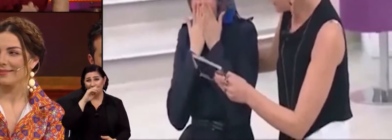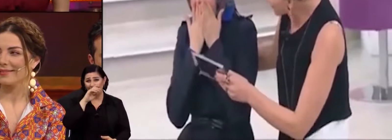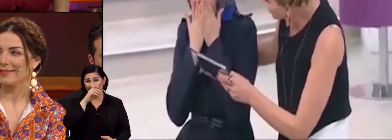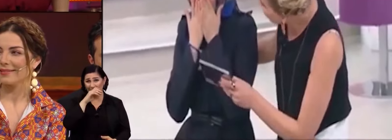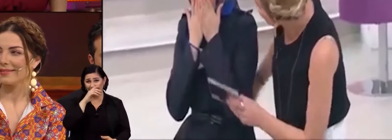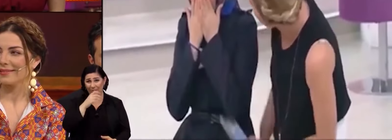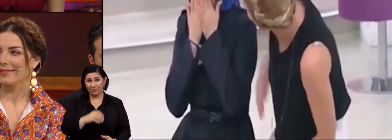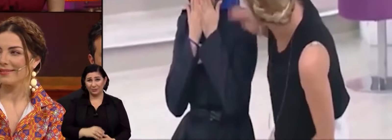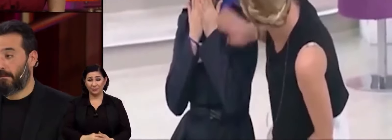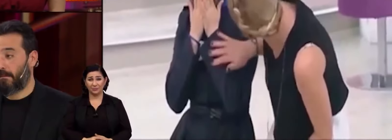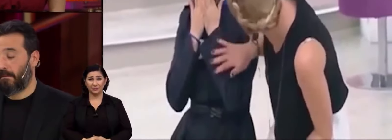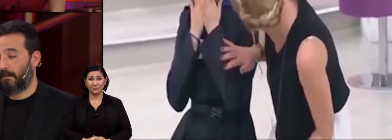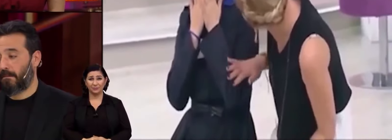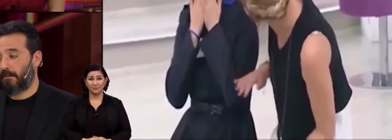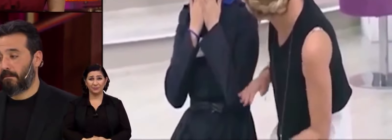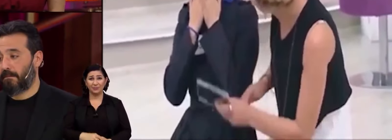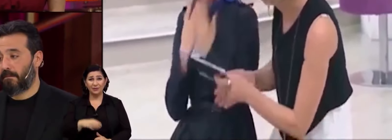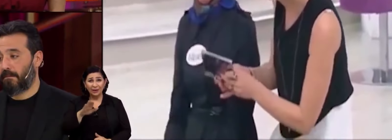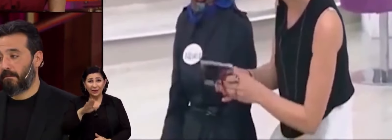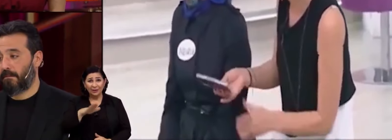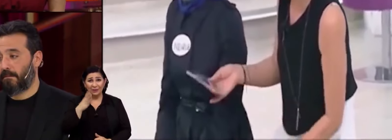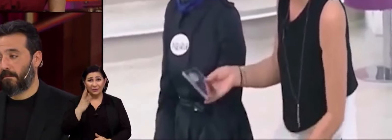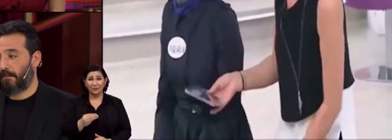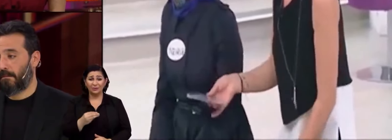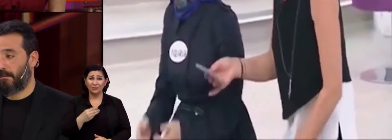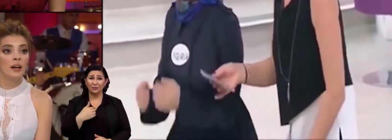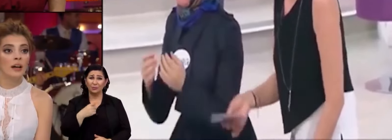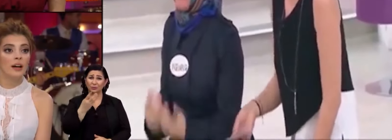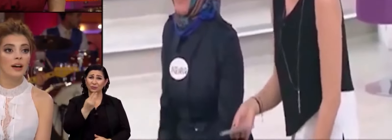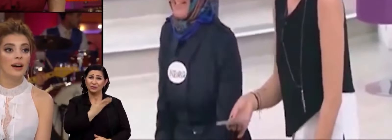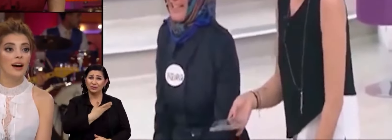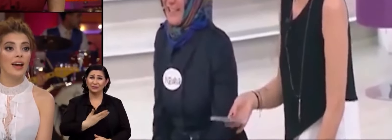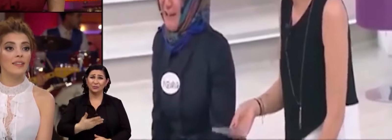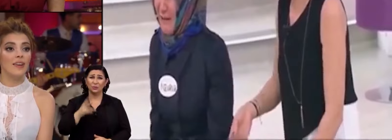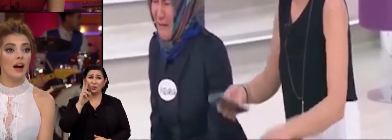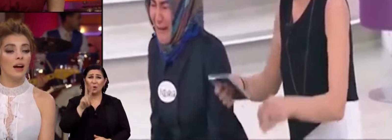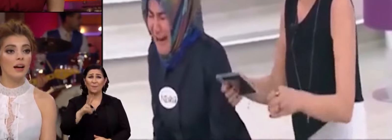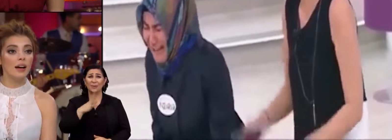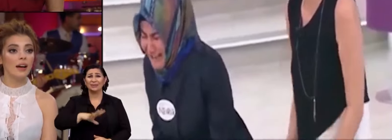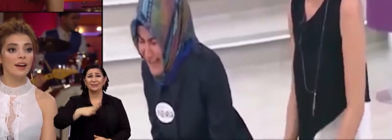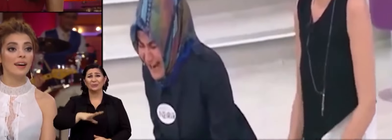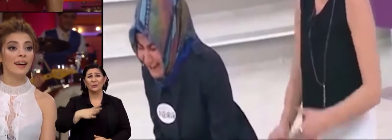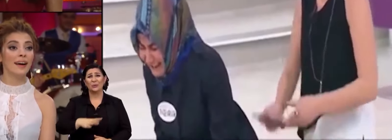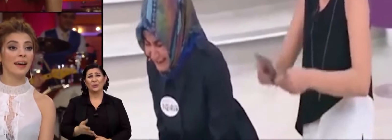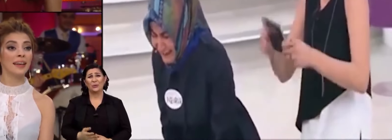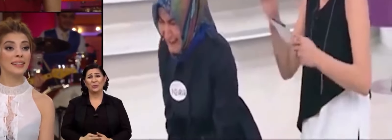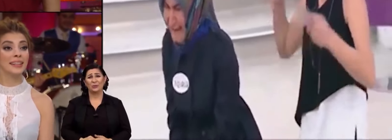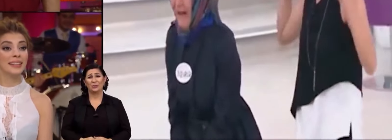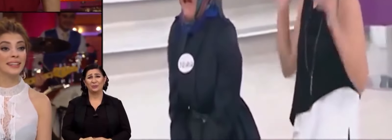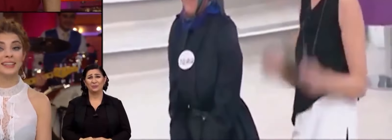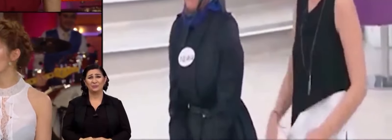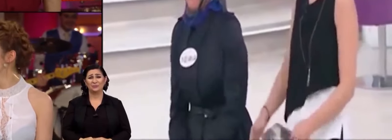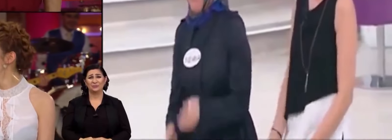ya Ay ne ben onu çok seviyorum görmek istiyorum ya